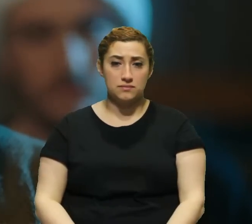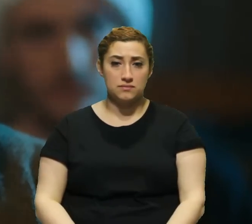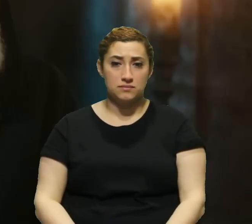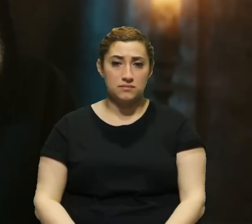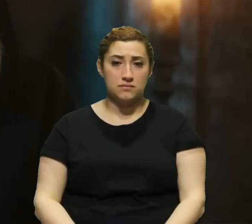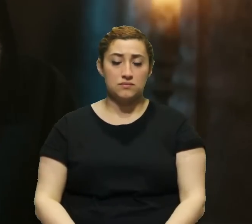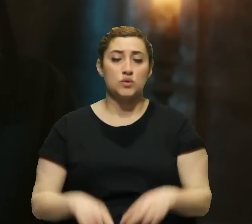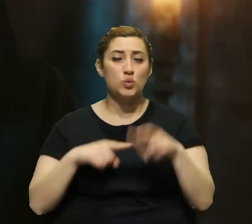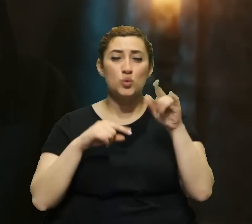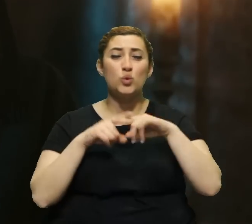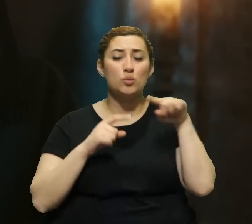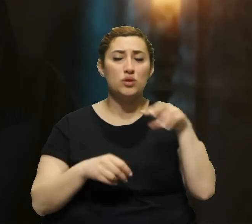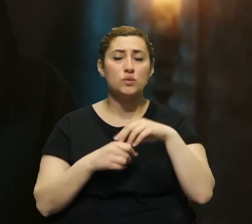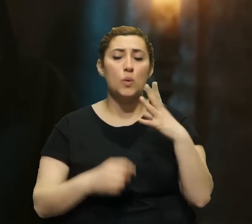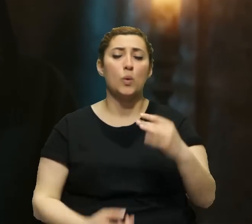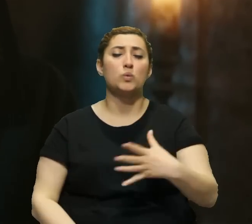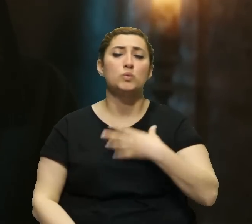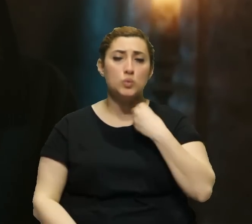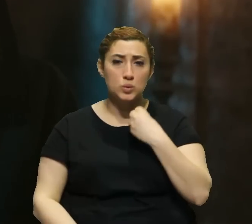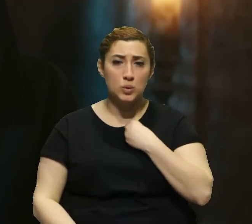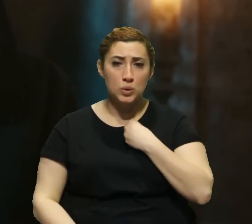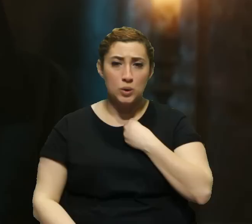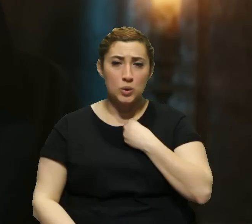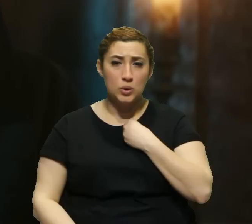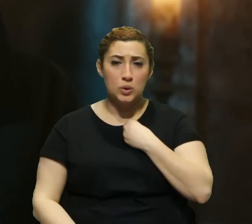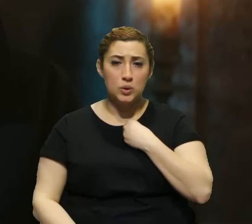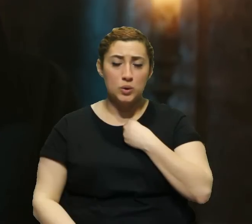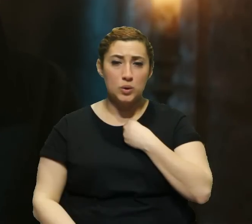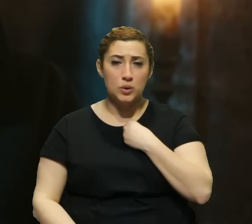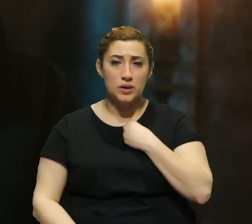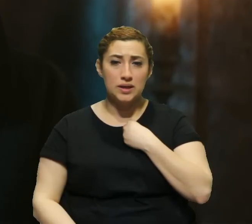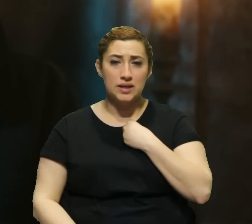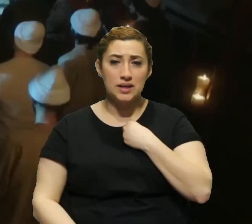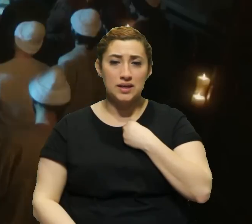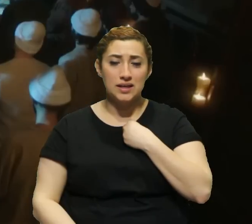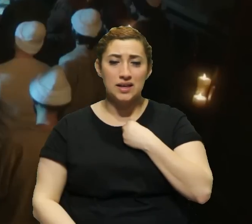Nuh buna o kadar üzüldü ki... ...Kadir Çalap'ım seslendi.